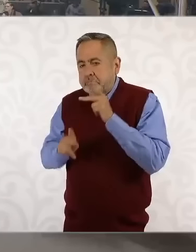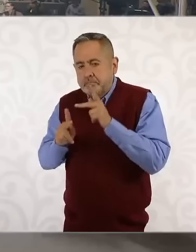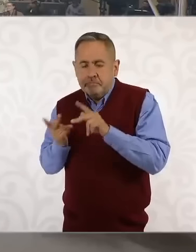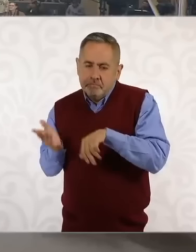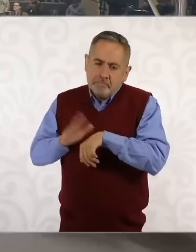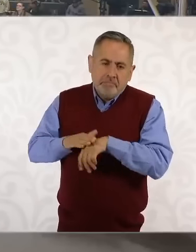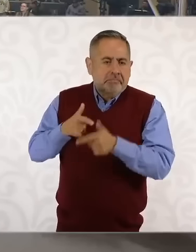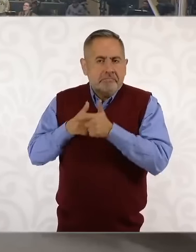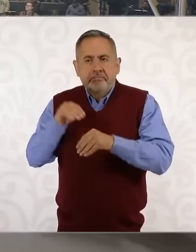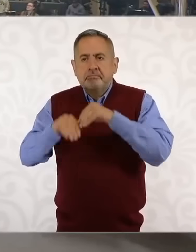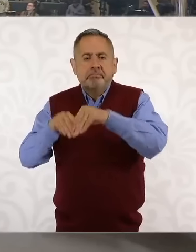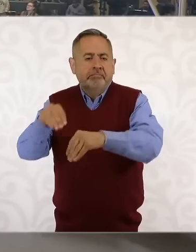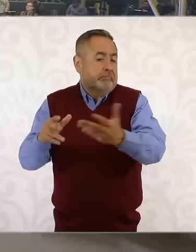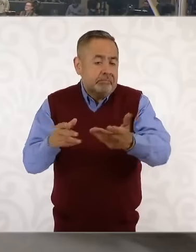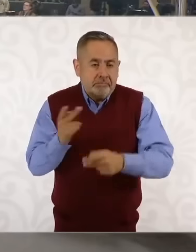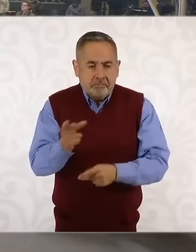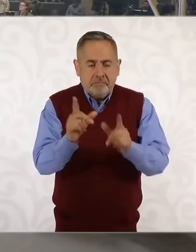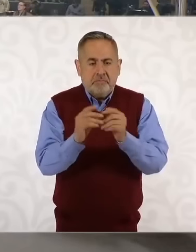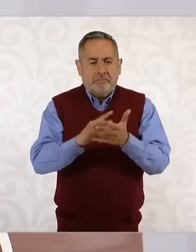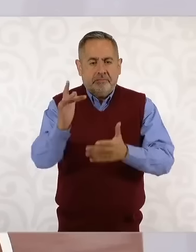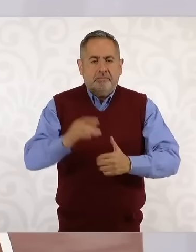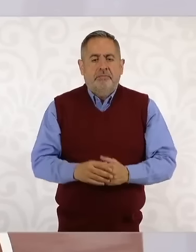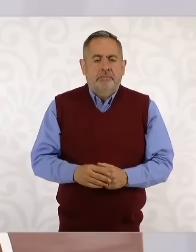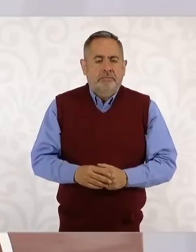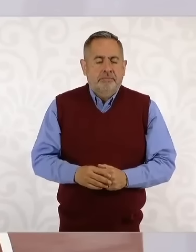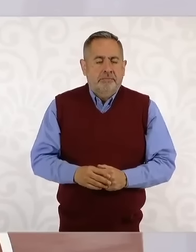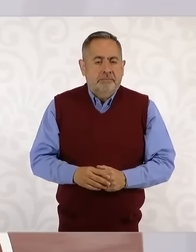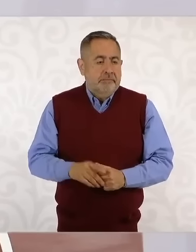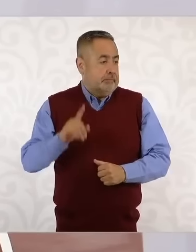gracias. Sí, como también ya se presentó, hay un programa muy ambicioso de transmisión y de